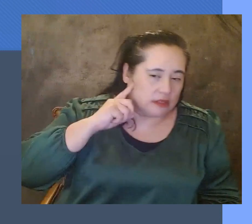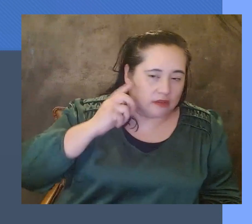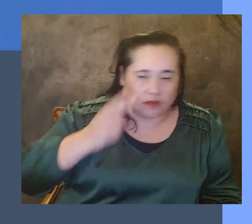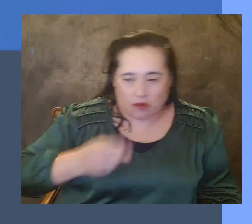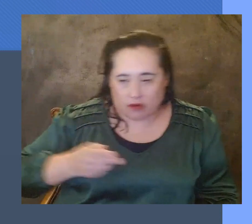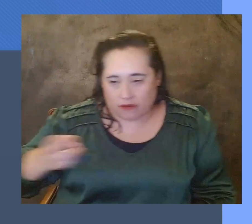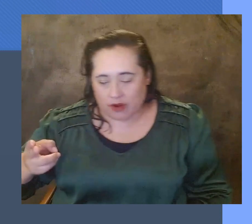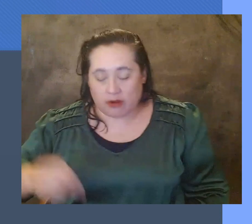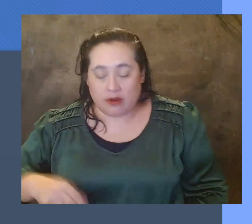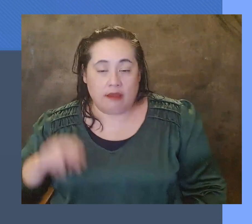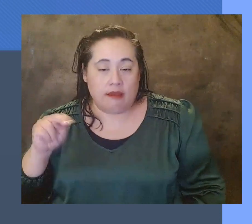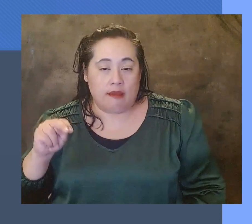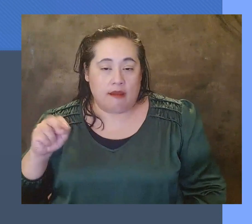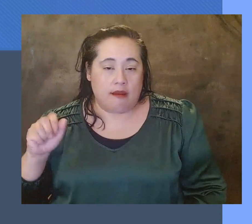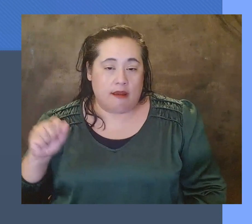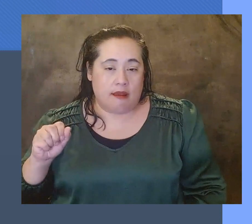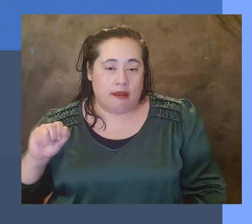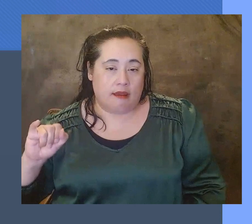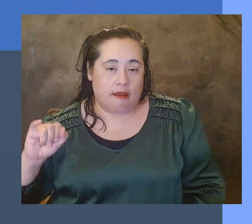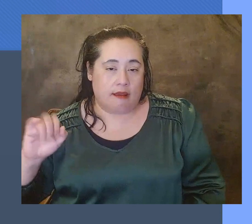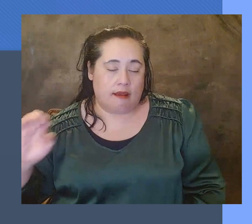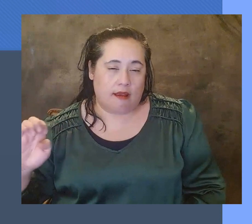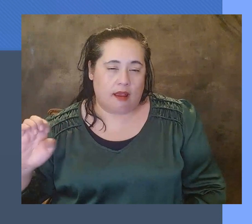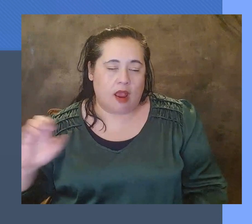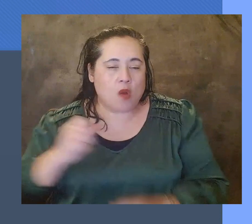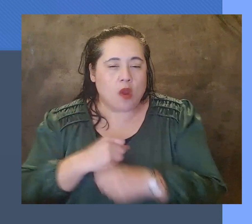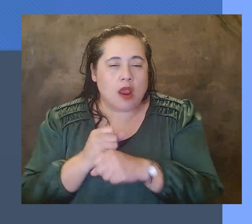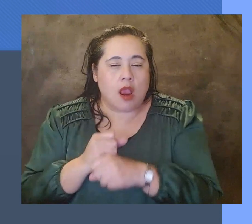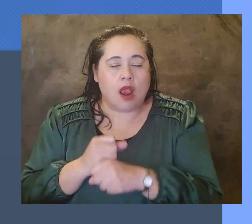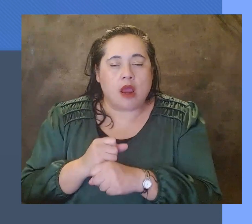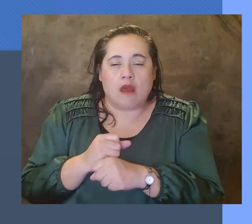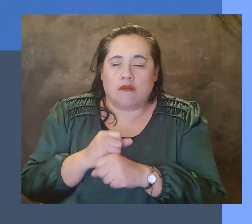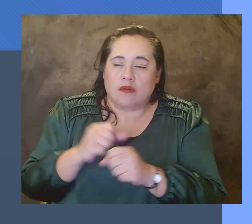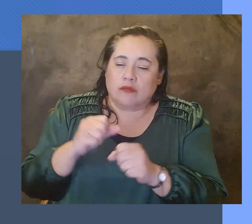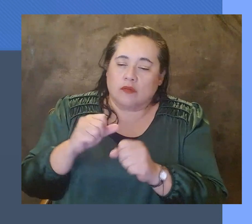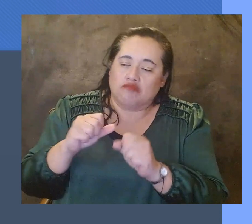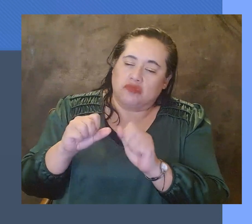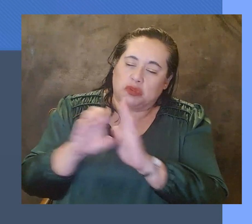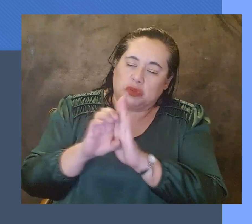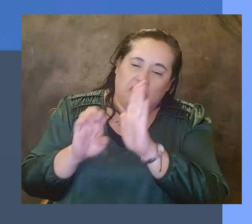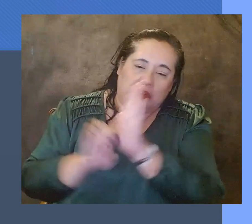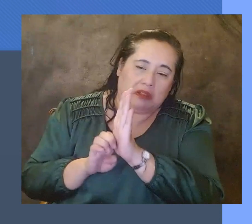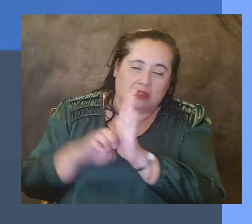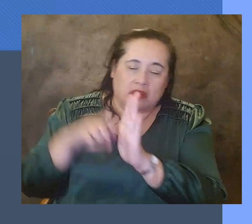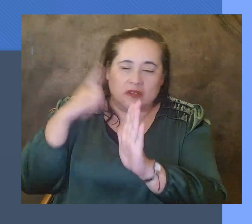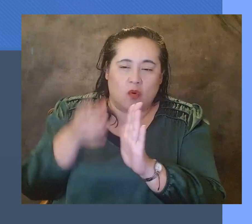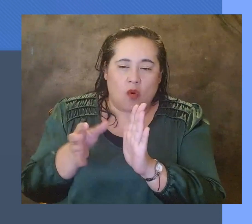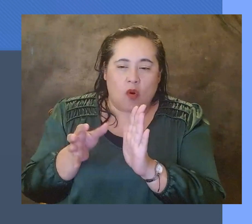El NAIE a creado un código de ética para intérpretes educativos,